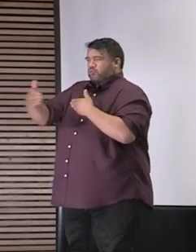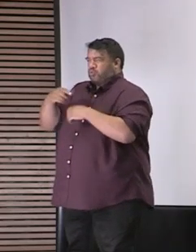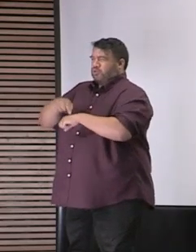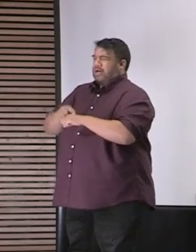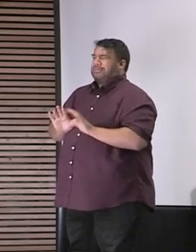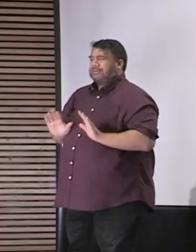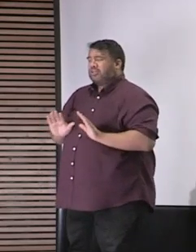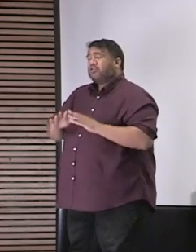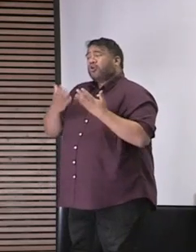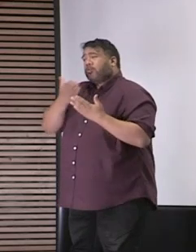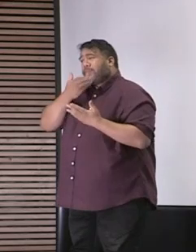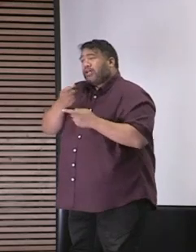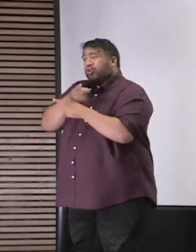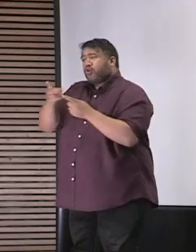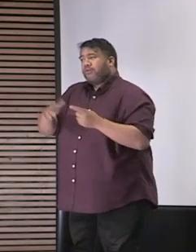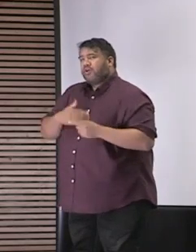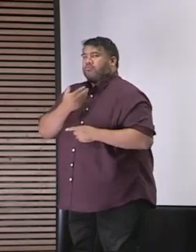detener el virus y también es